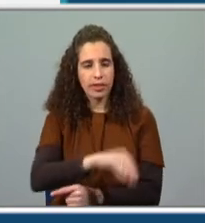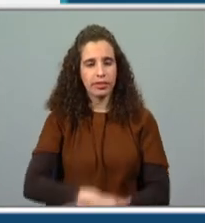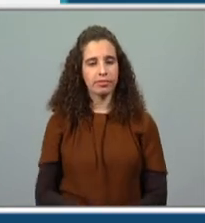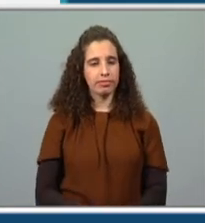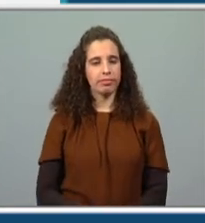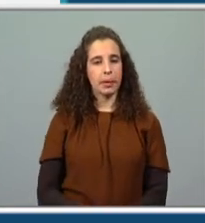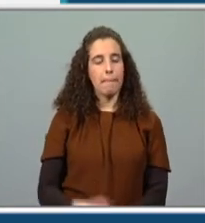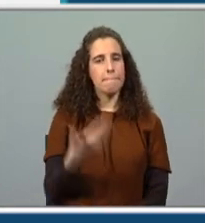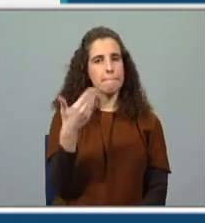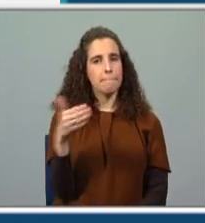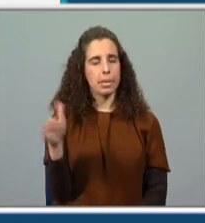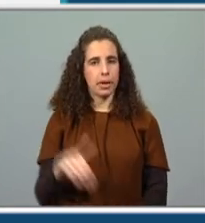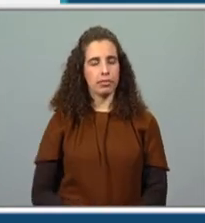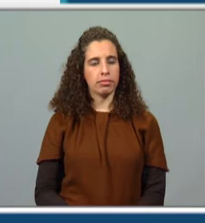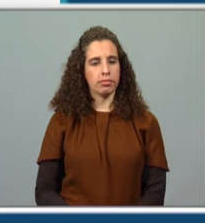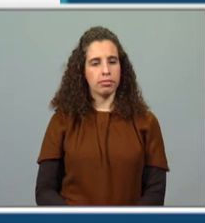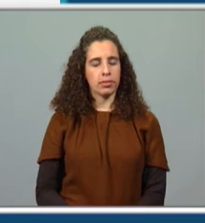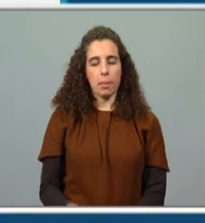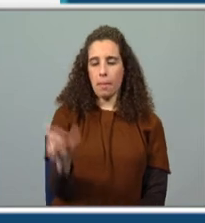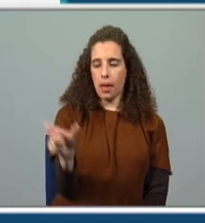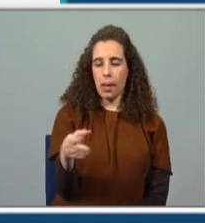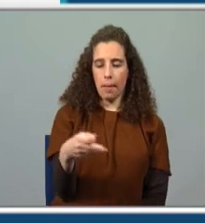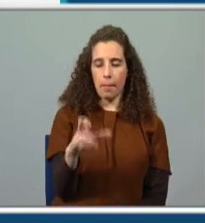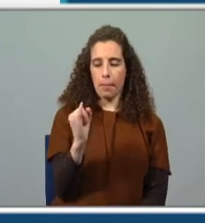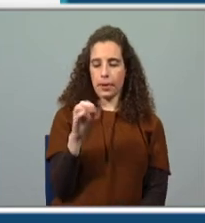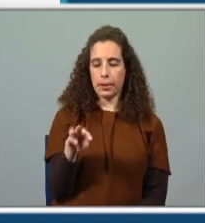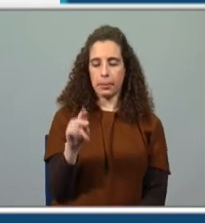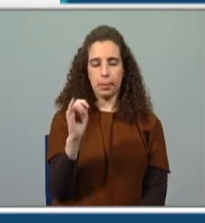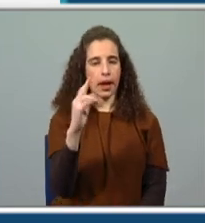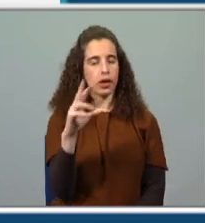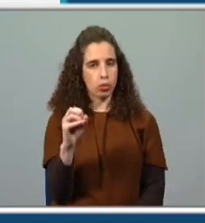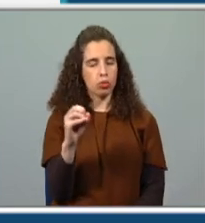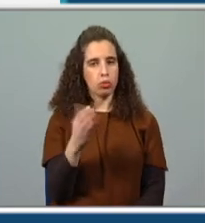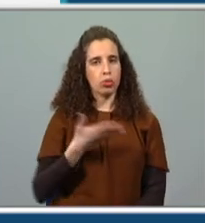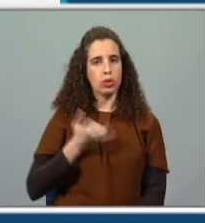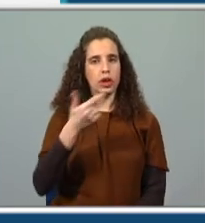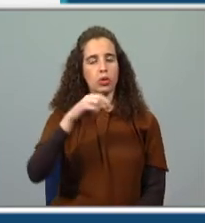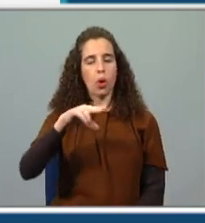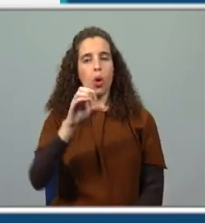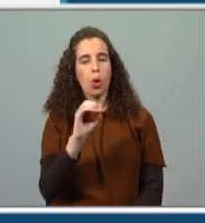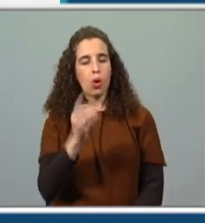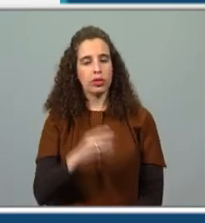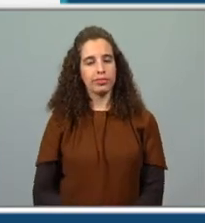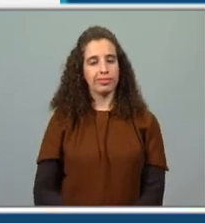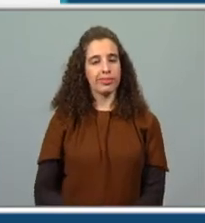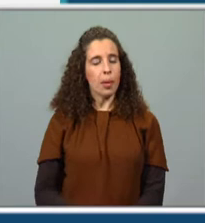primeiro e então entre na palavra Primeiro qual é o ditongo é o boa aí de 先輸入單詞首先什麼是雙元音是好的來自